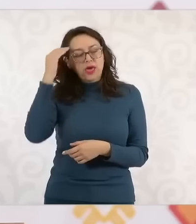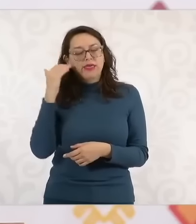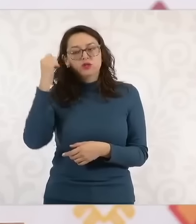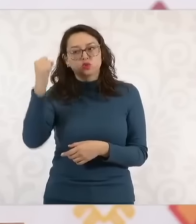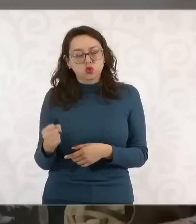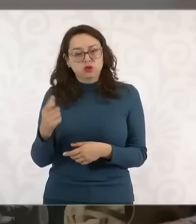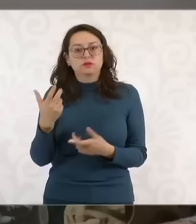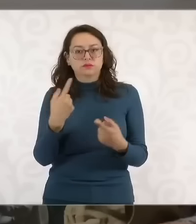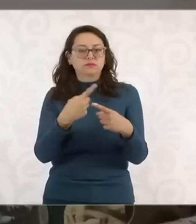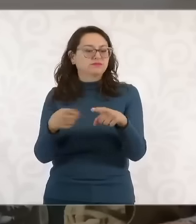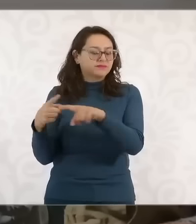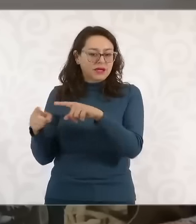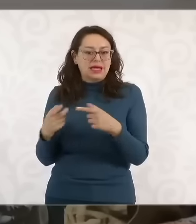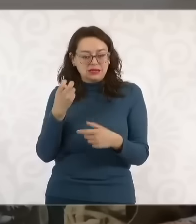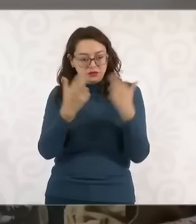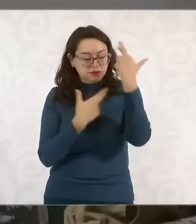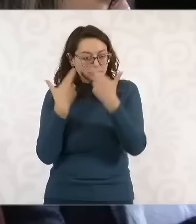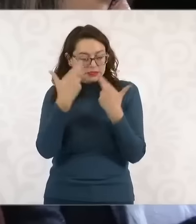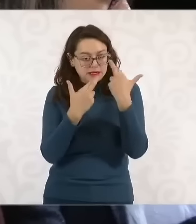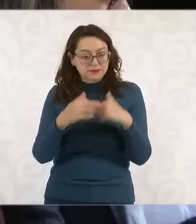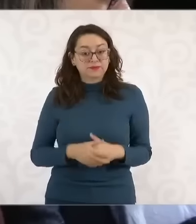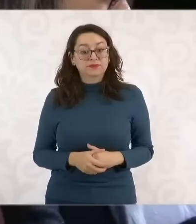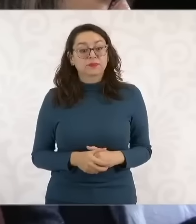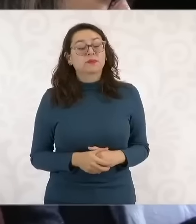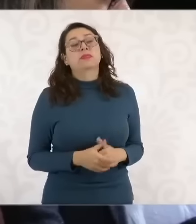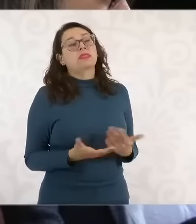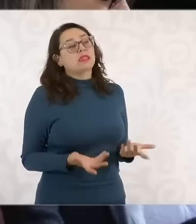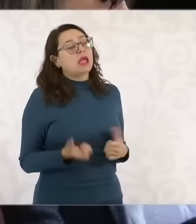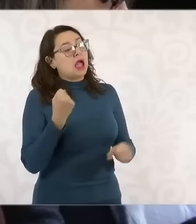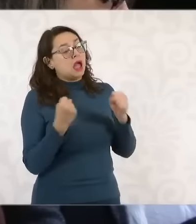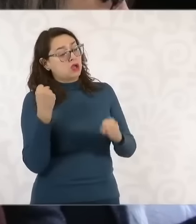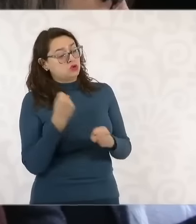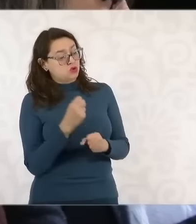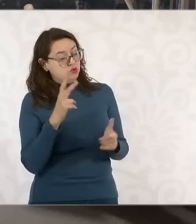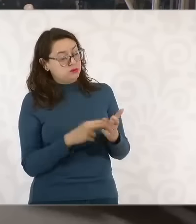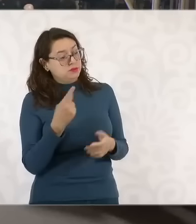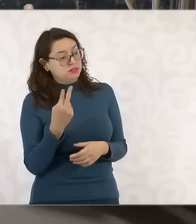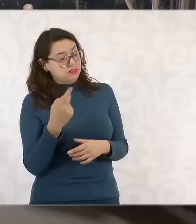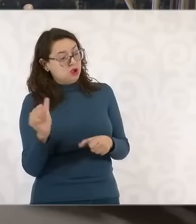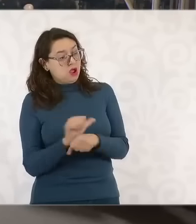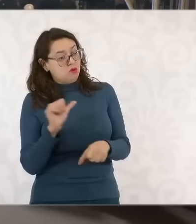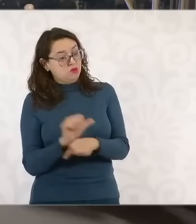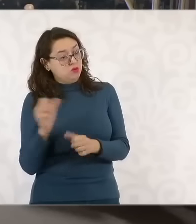hablando. Y y 2025, ¿cómo cerró en exportaciones automotrices? Cerramos las exportaciones con una